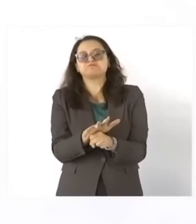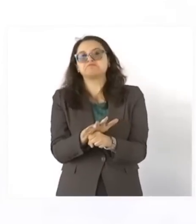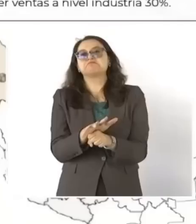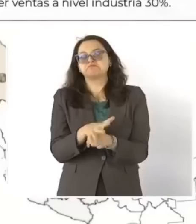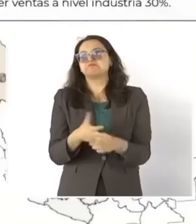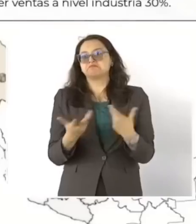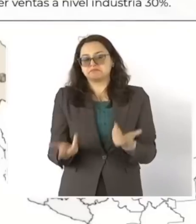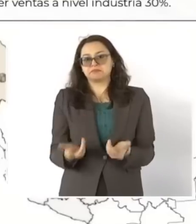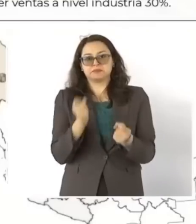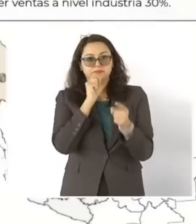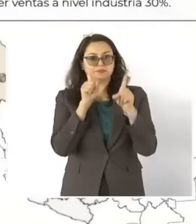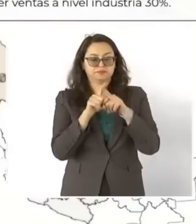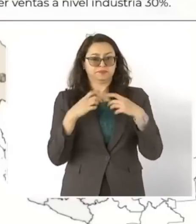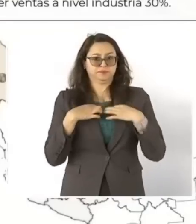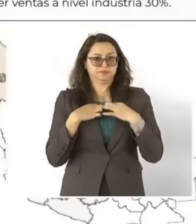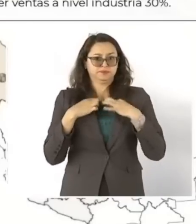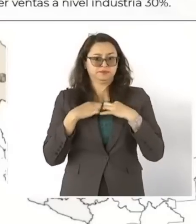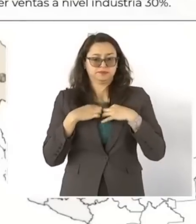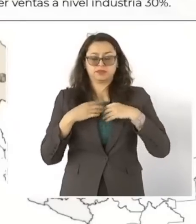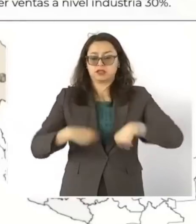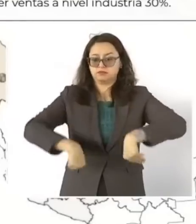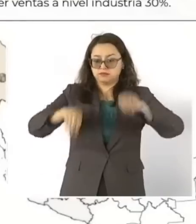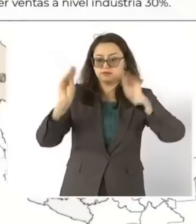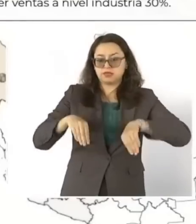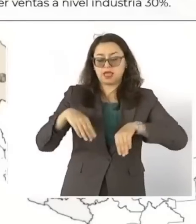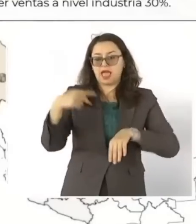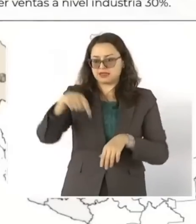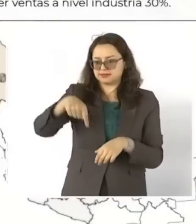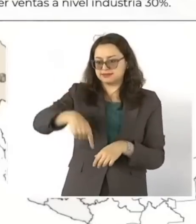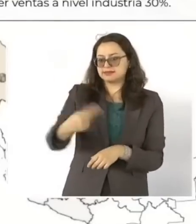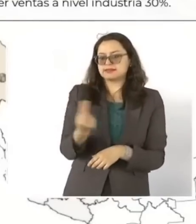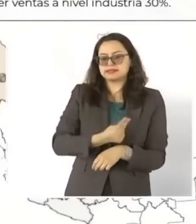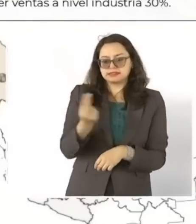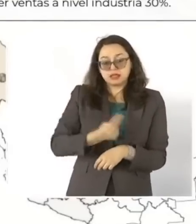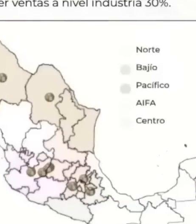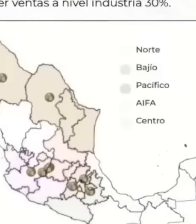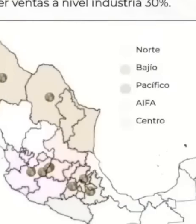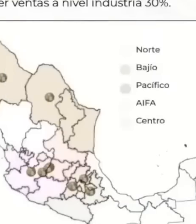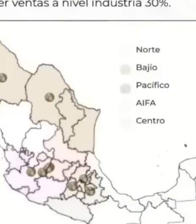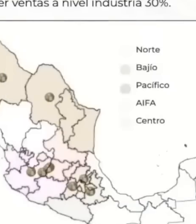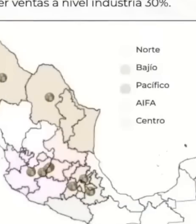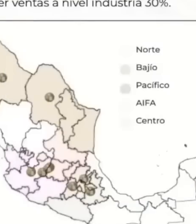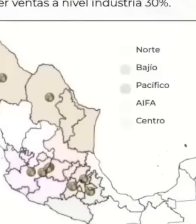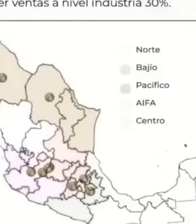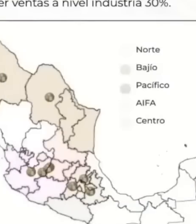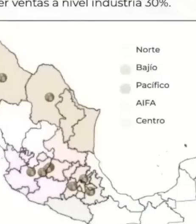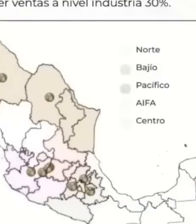fibras sintéticas que necesitamos en nuestro país y para cada uno de los sectores Hemos llegado a